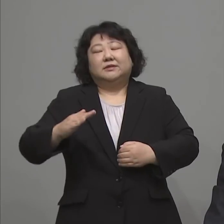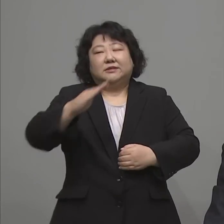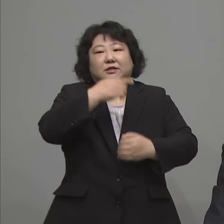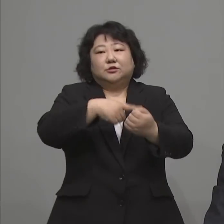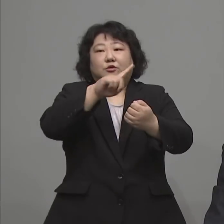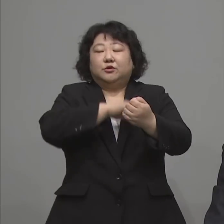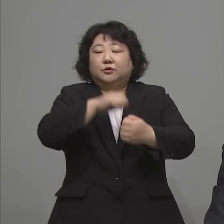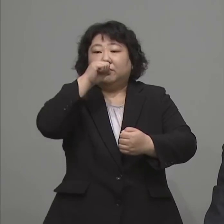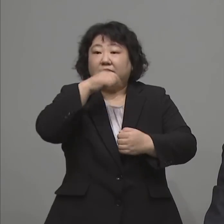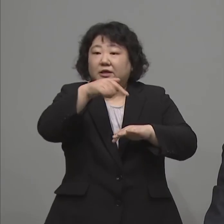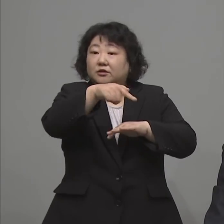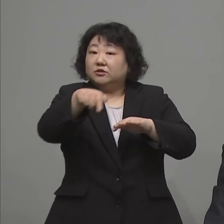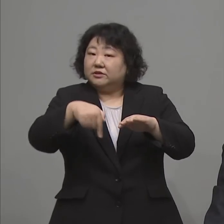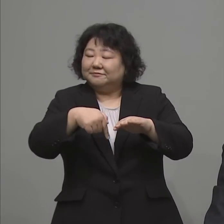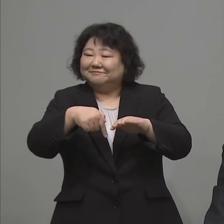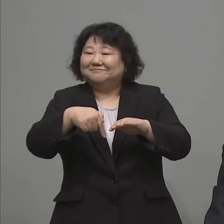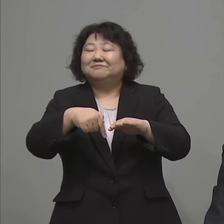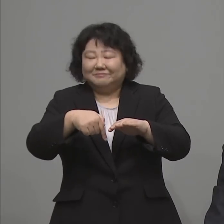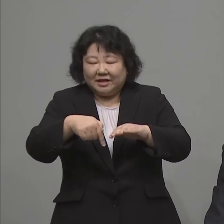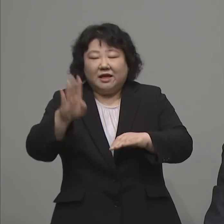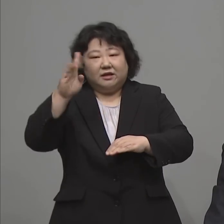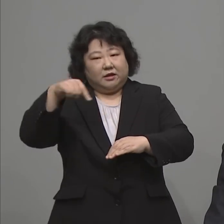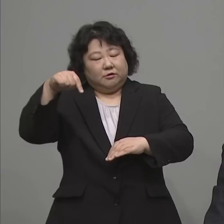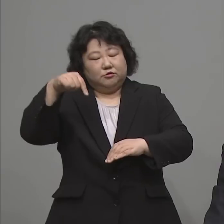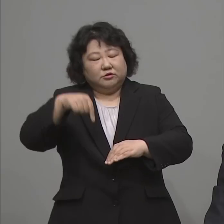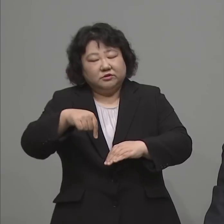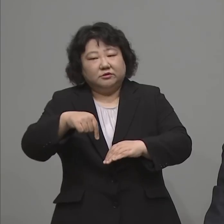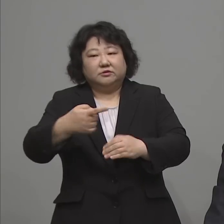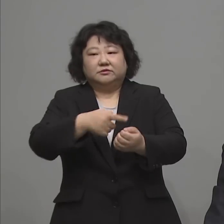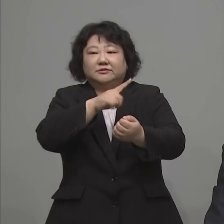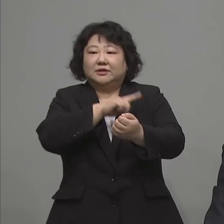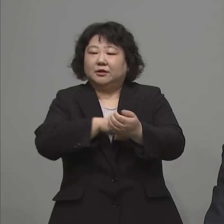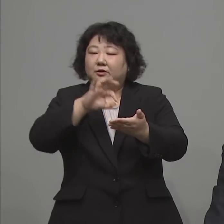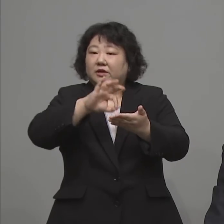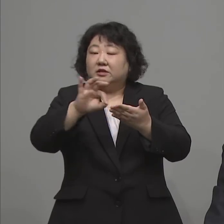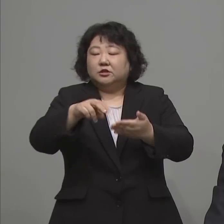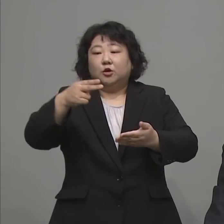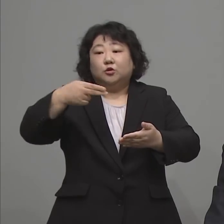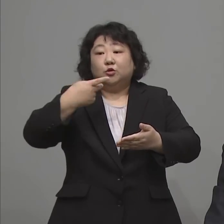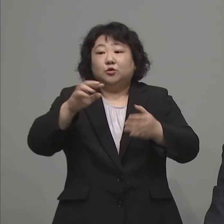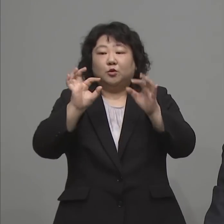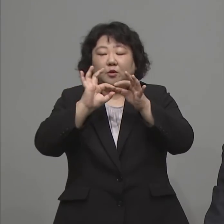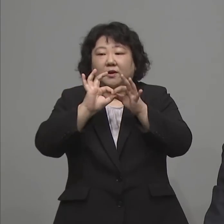物づくり県としての底力を生かし 食品関連産業の集積を目指す